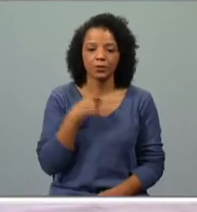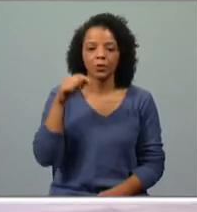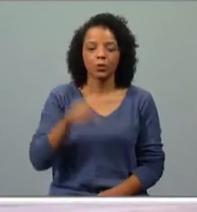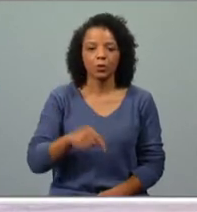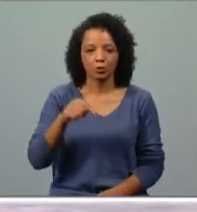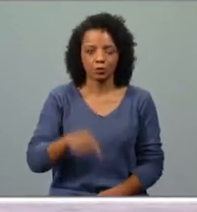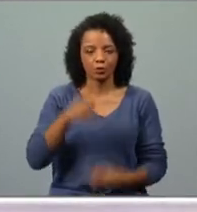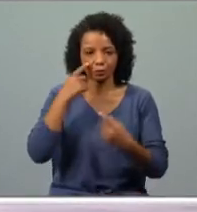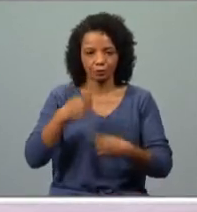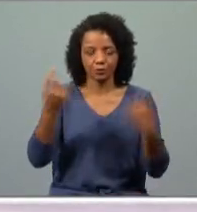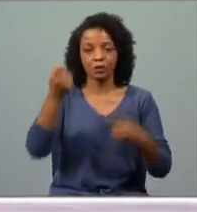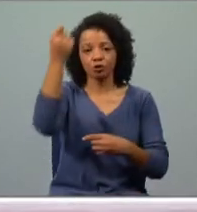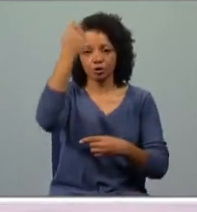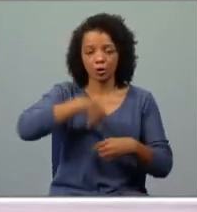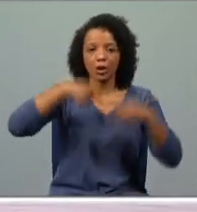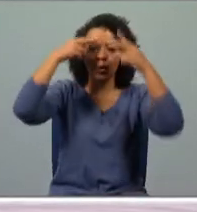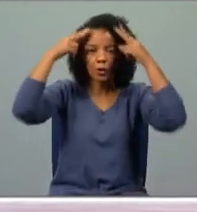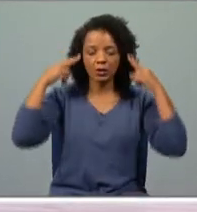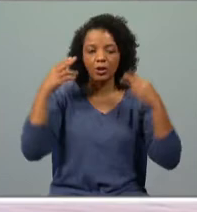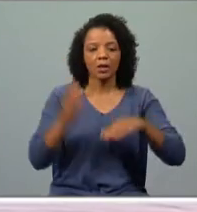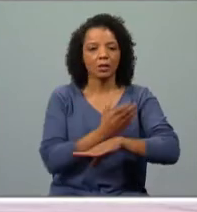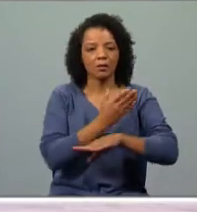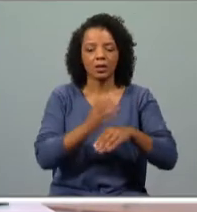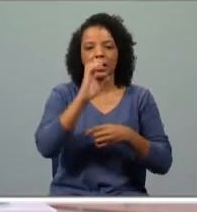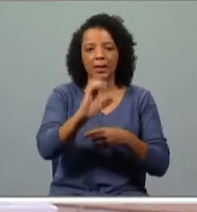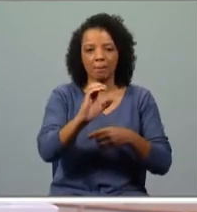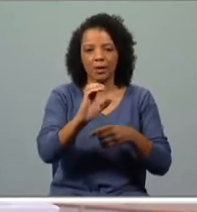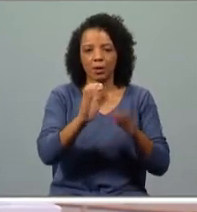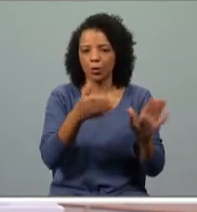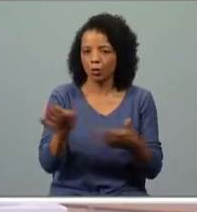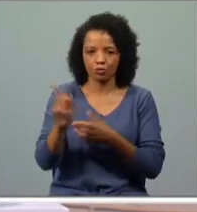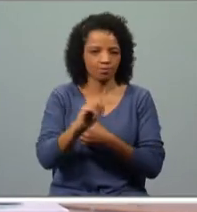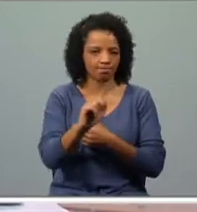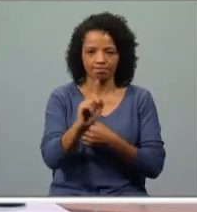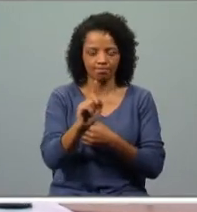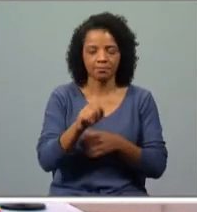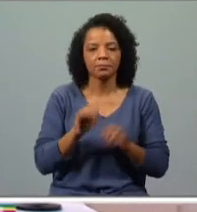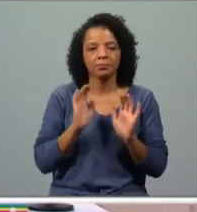hoje a história do lixo não está dividido em capítulos mas os vários 今天垃圾的歷史不是分為章節，但各種